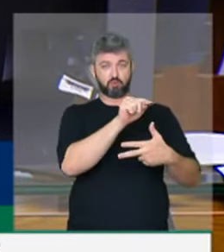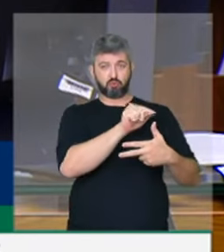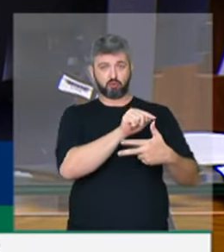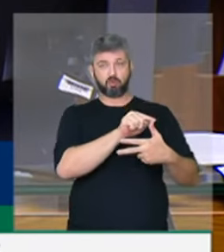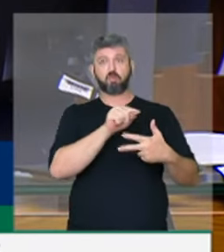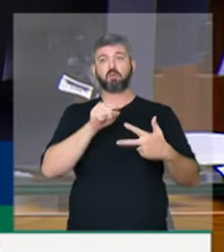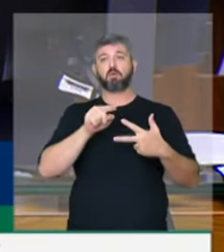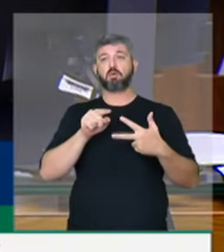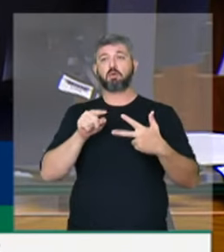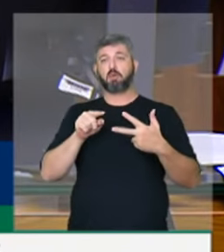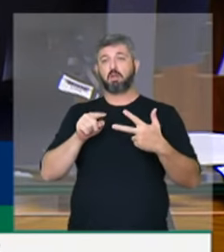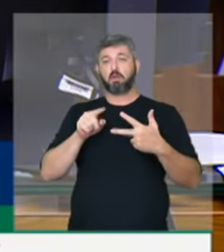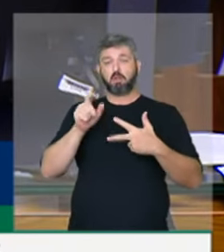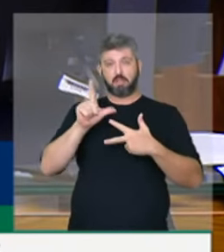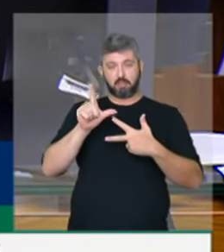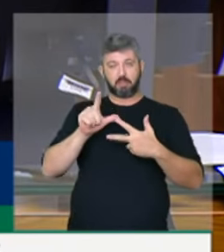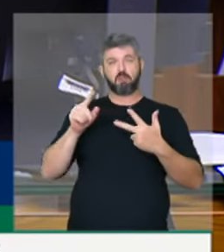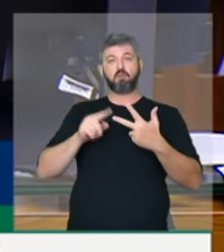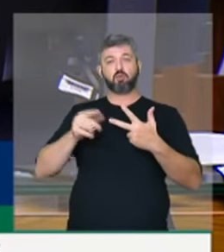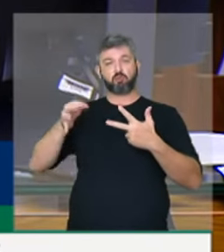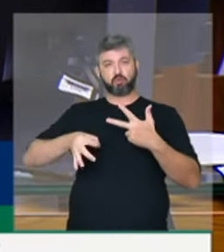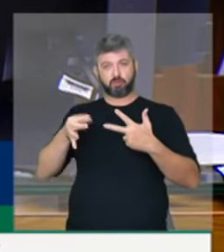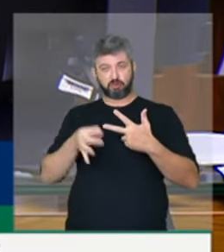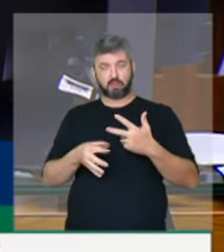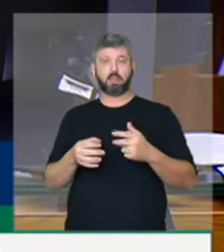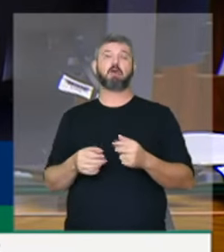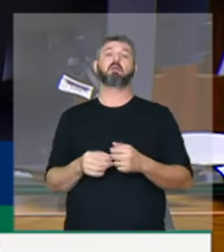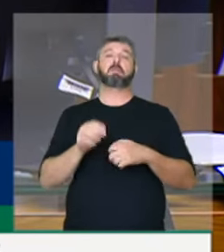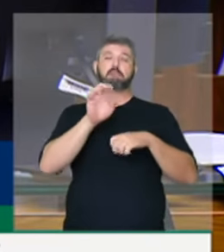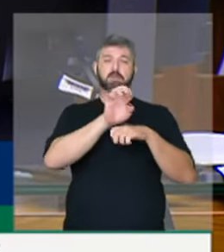PARA TRATAR DE UMA ABORDAGEM EFICAZ, PRAGMÁTICA E HOLÍSTICA DA QUESTÃO DA